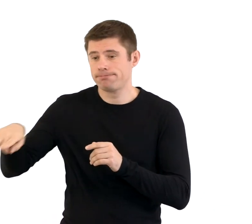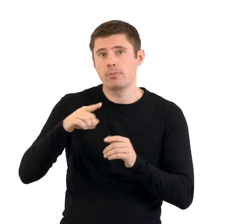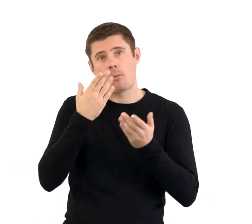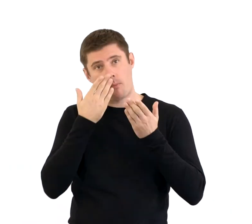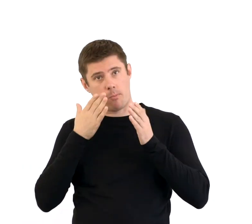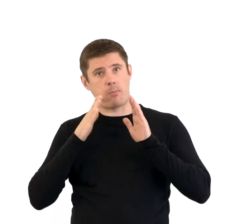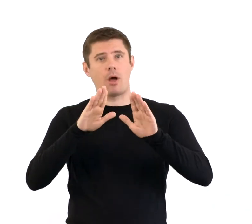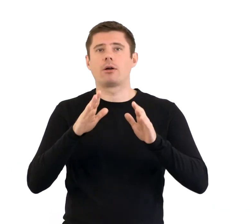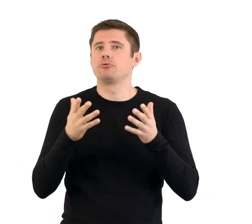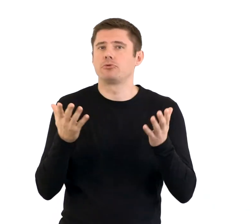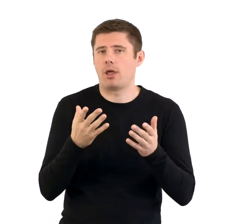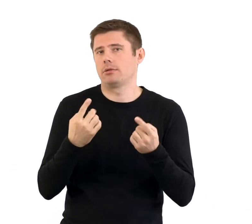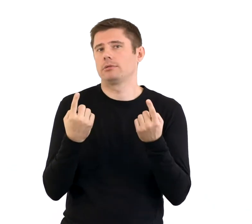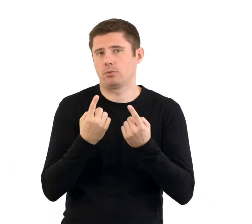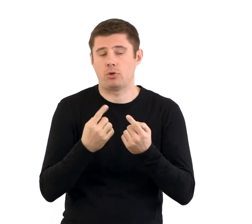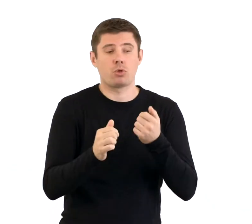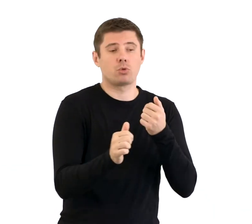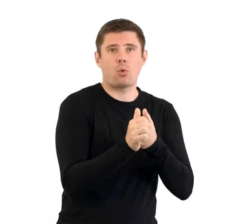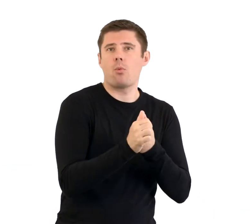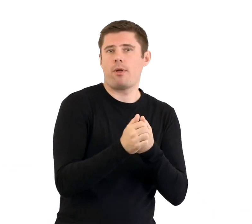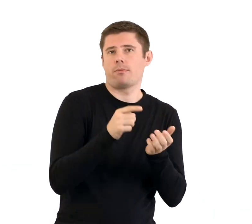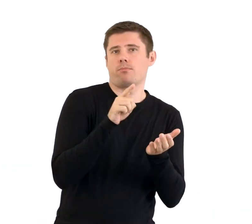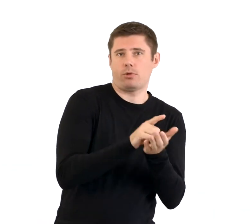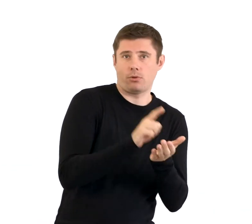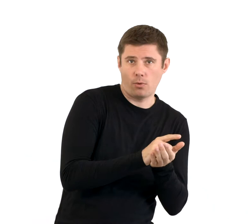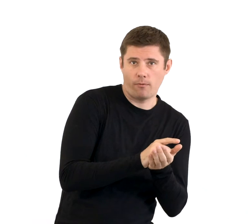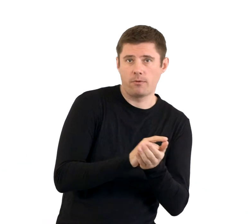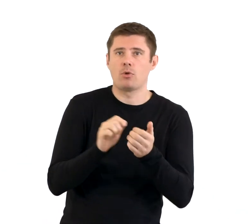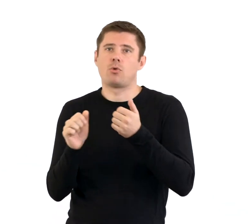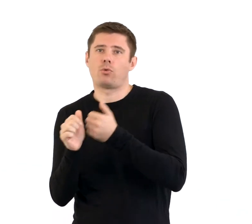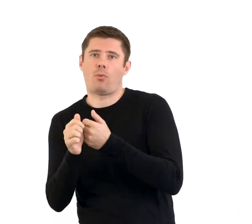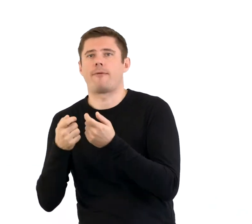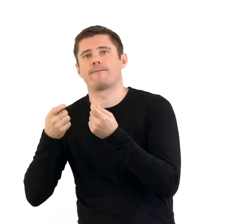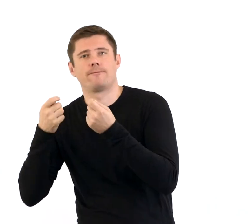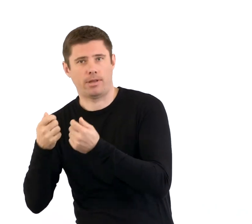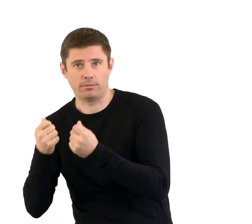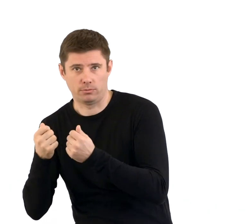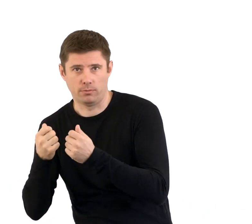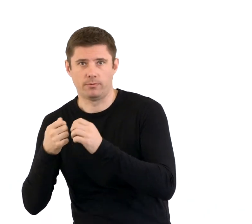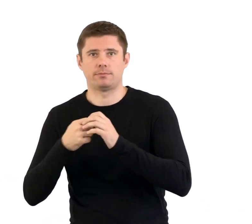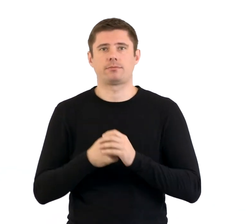na dokumentach podatkowych oraz dokumentach finansowych.